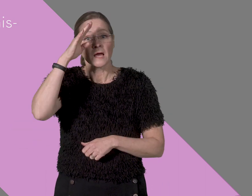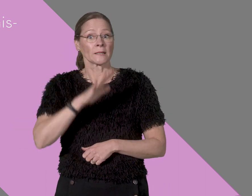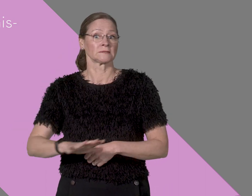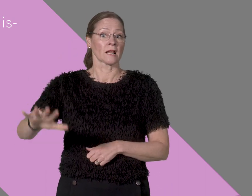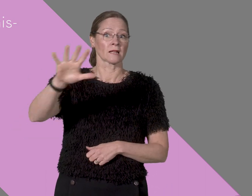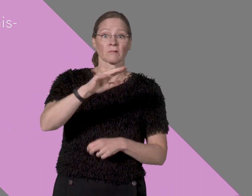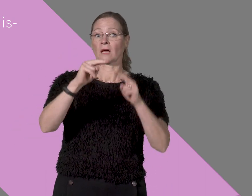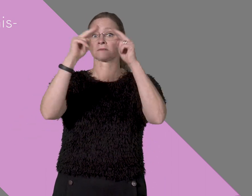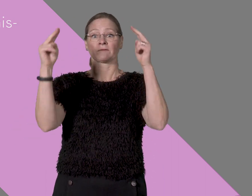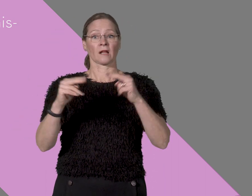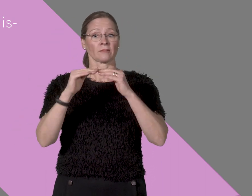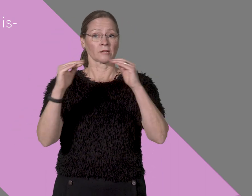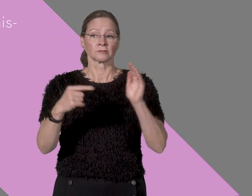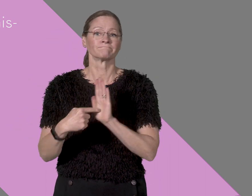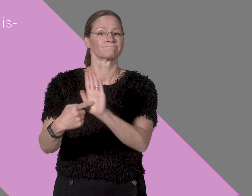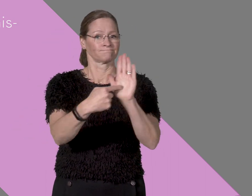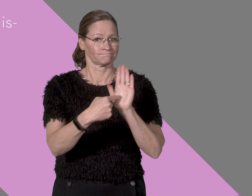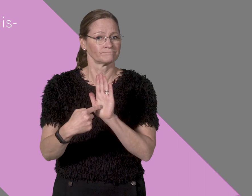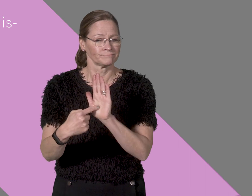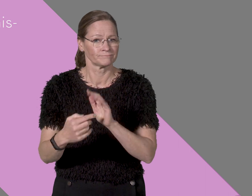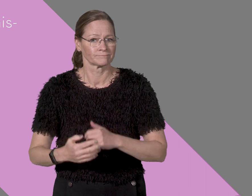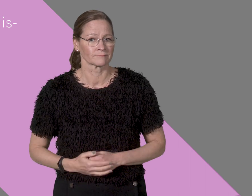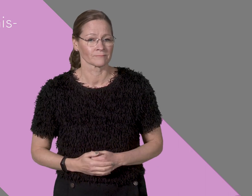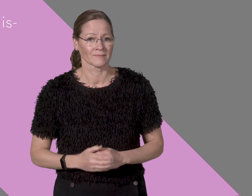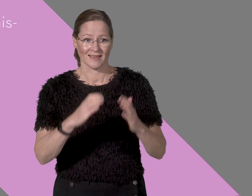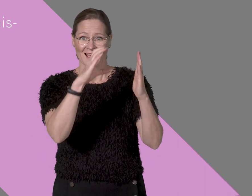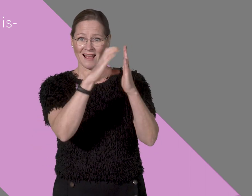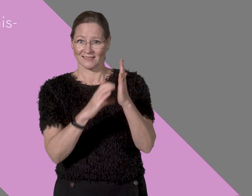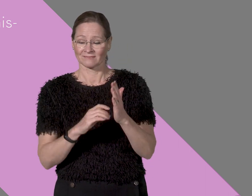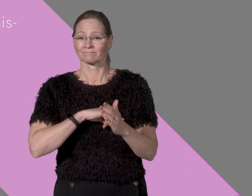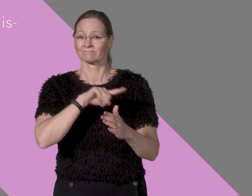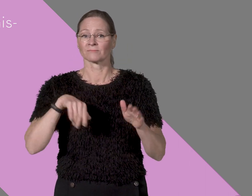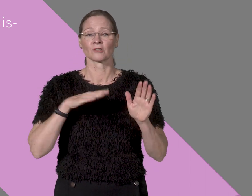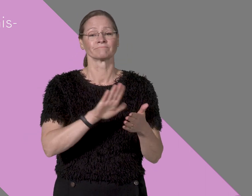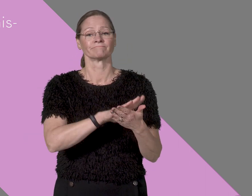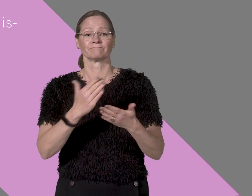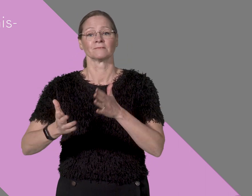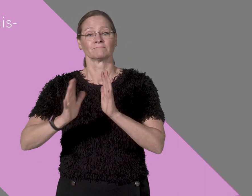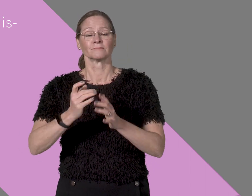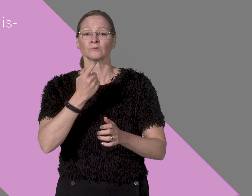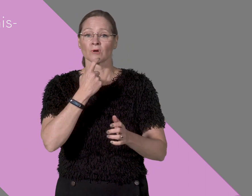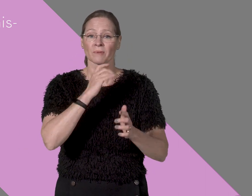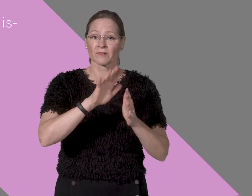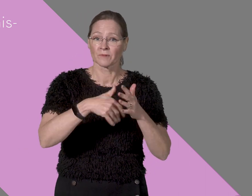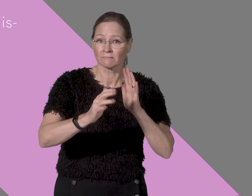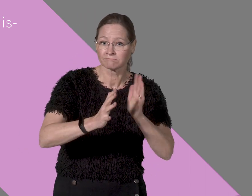kansallisella ja kansainvälisellä tasoilla. Olemme kääntäneet artiklat sekä suomalaiselle -